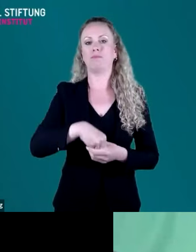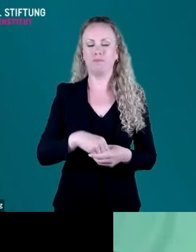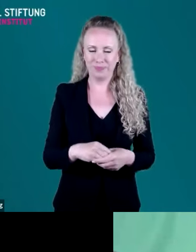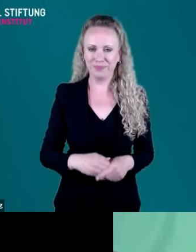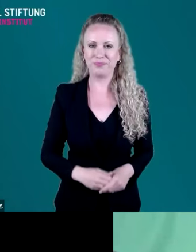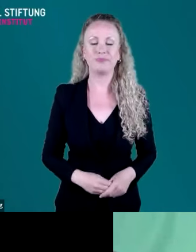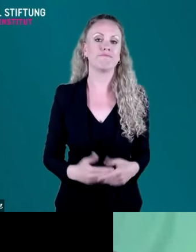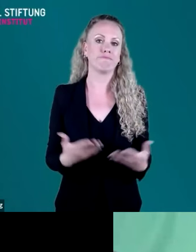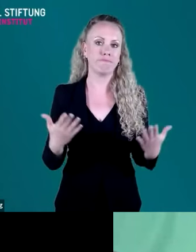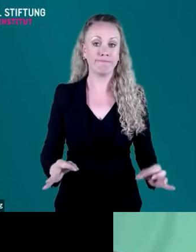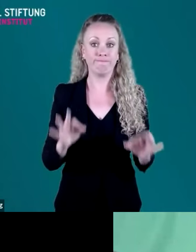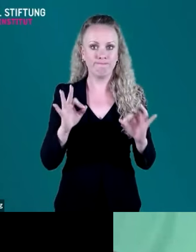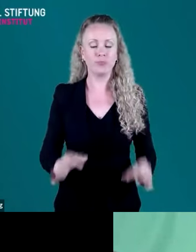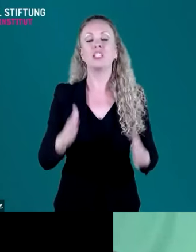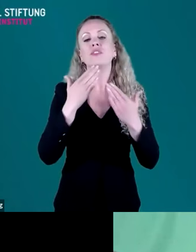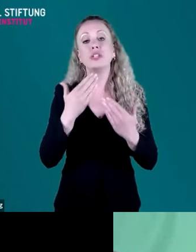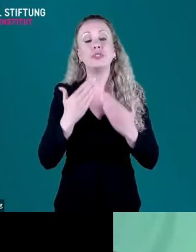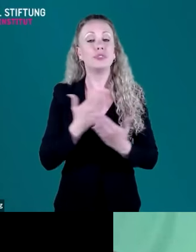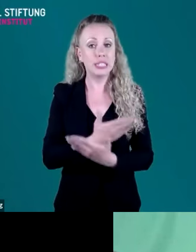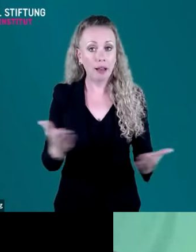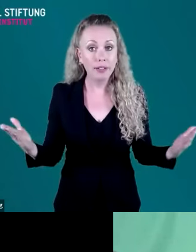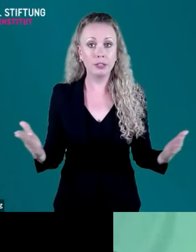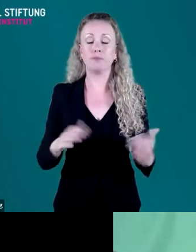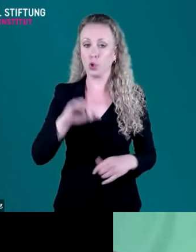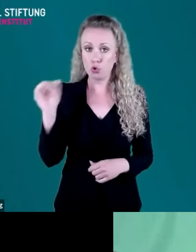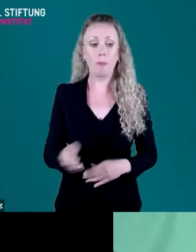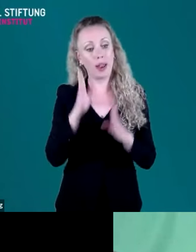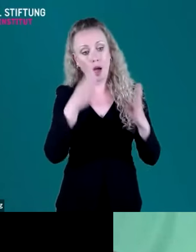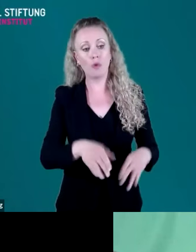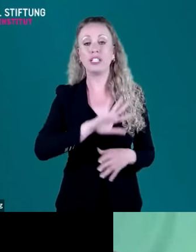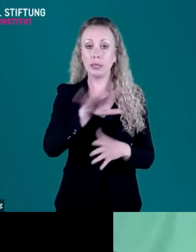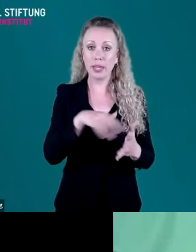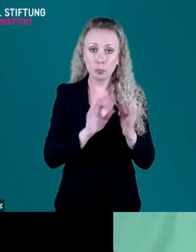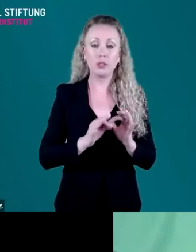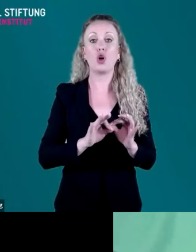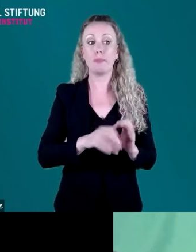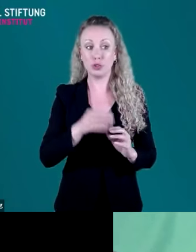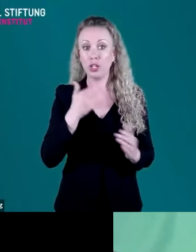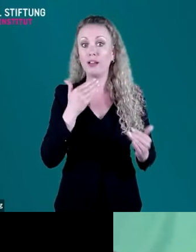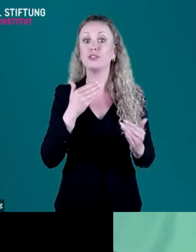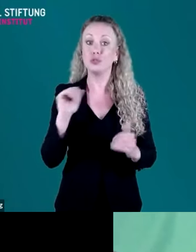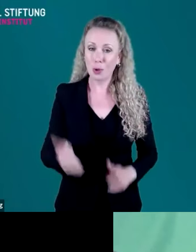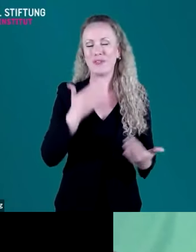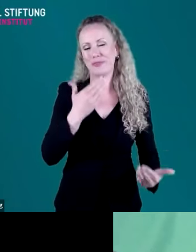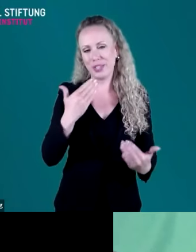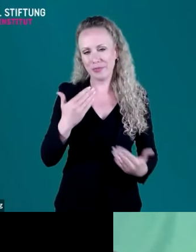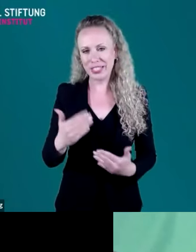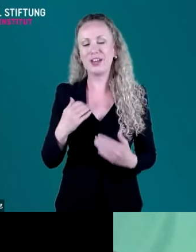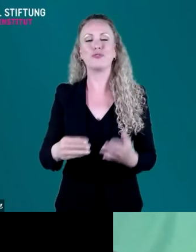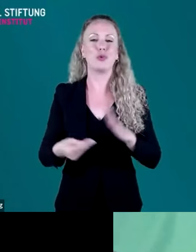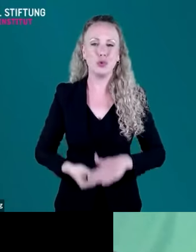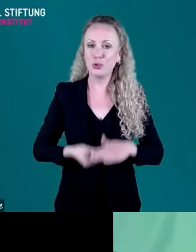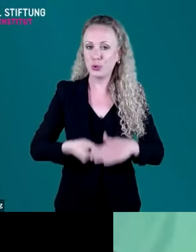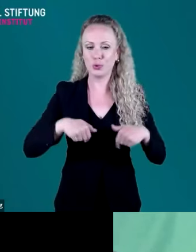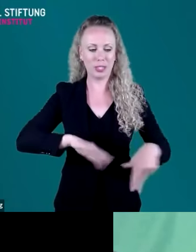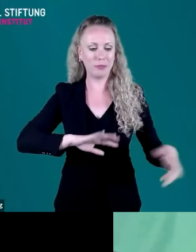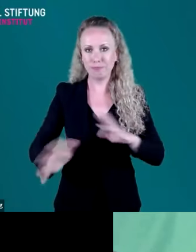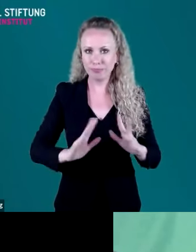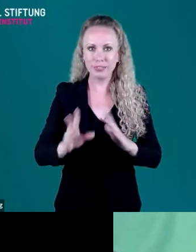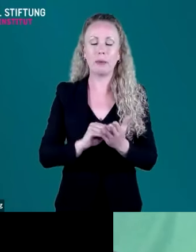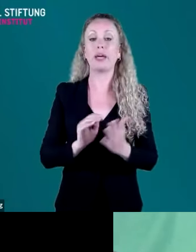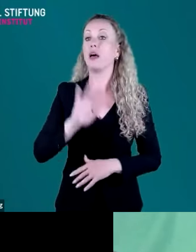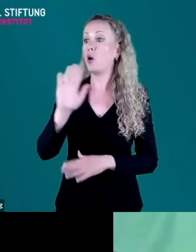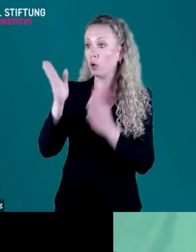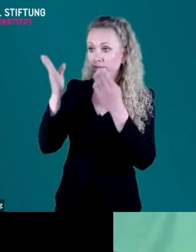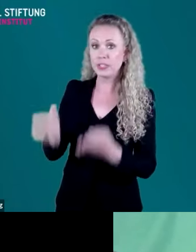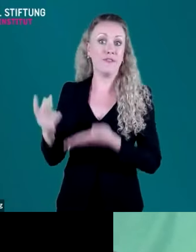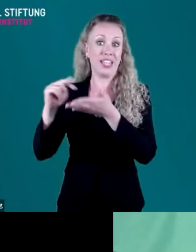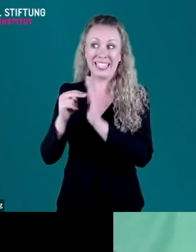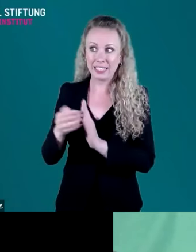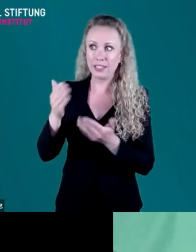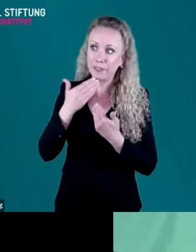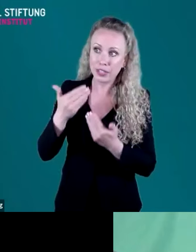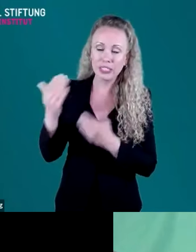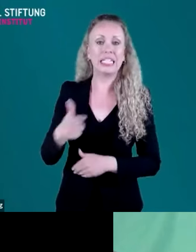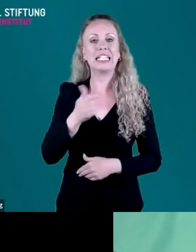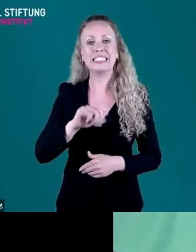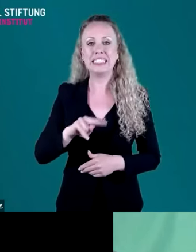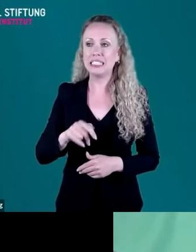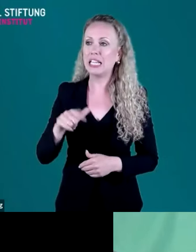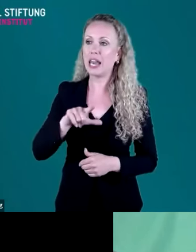Ich bedanke mich nochmal auch bei unseren Gebärdendolmetscherinnen für die Unterstützung heute, bei der Technik im Hintergrund, bei Tini Leonhardt und Sandra Ho.